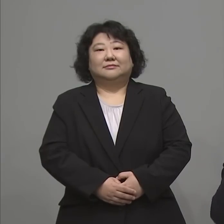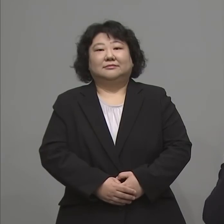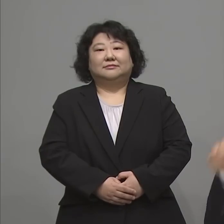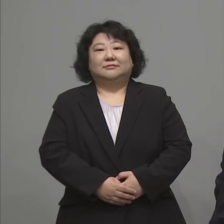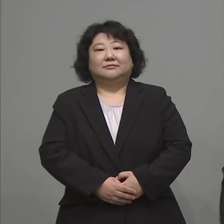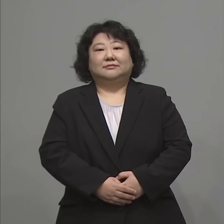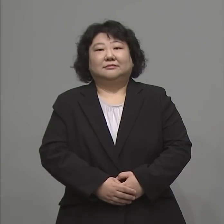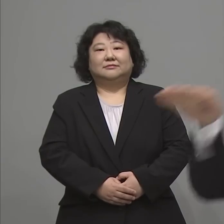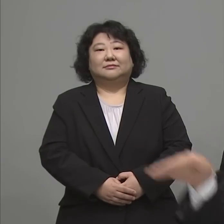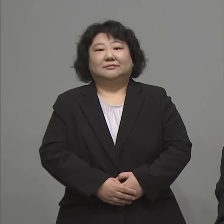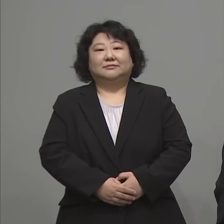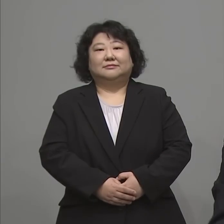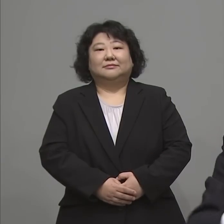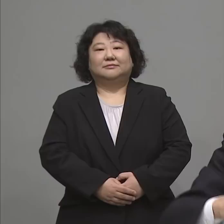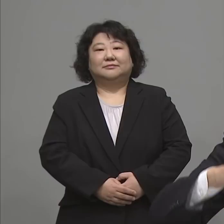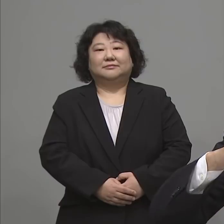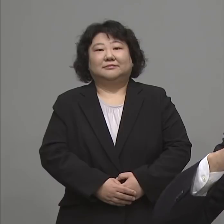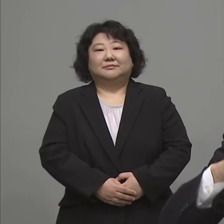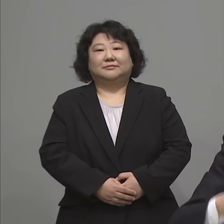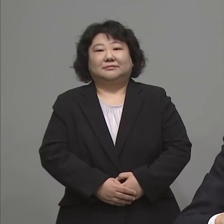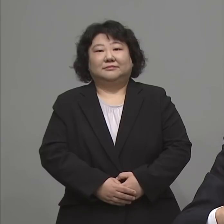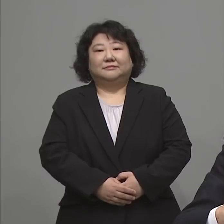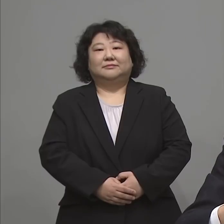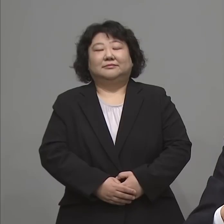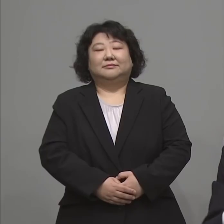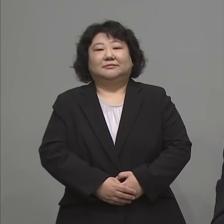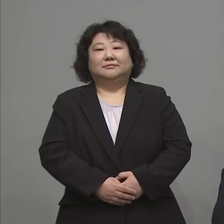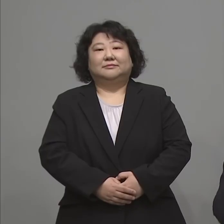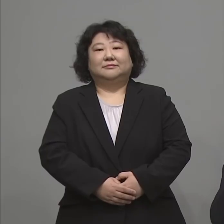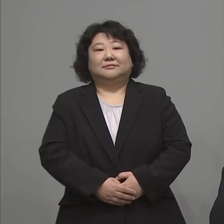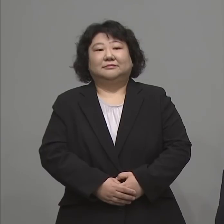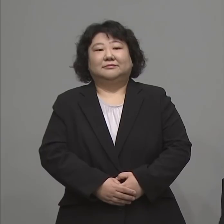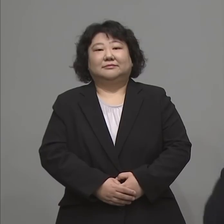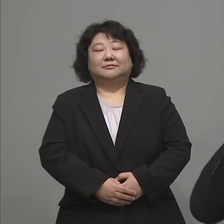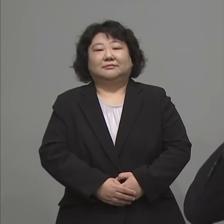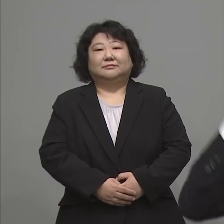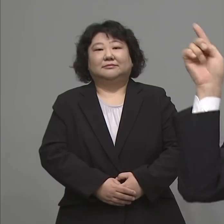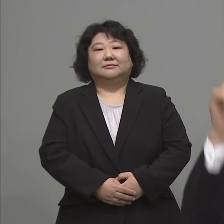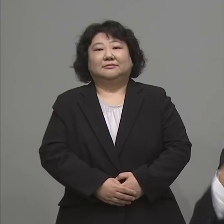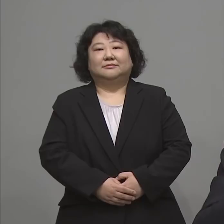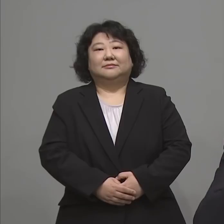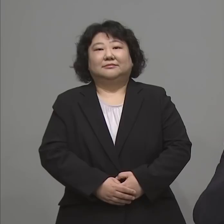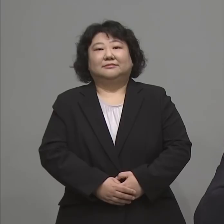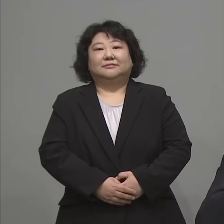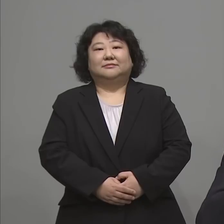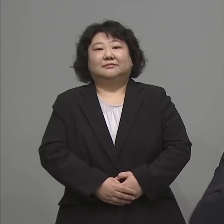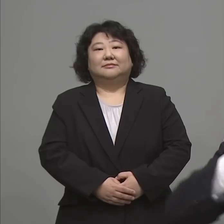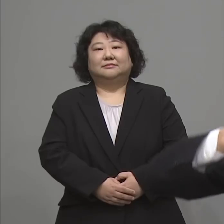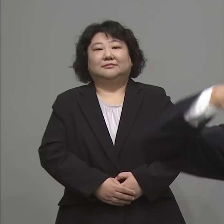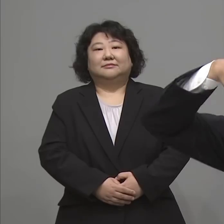県民の皆さん この度 栃木 県 知事